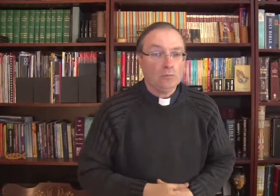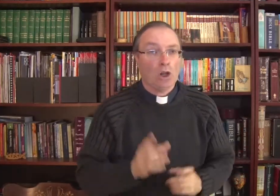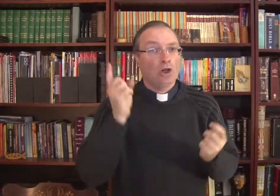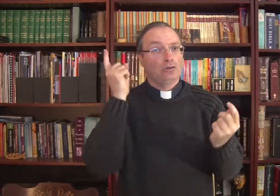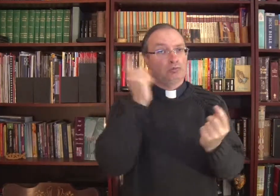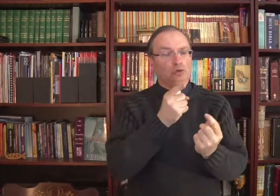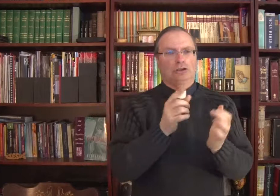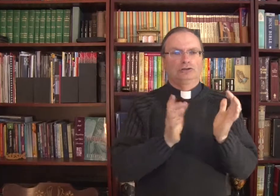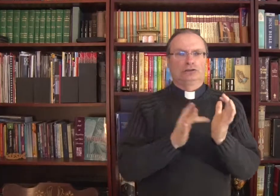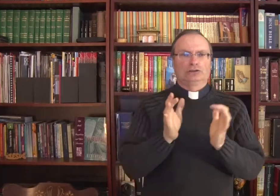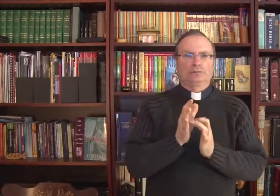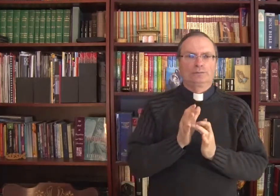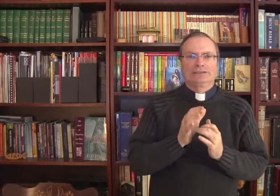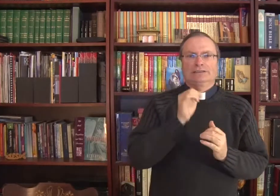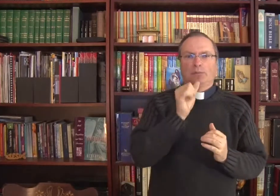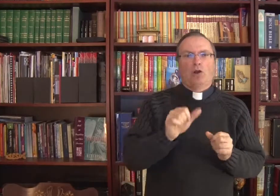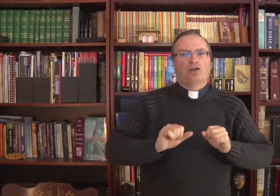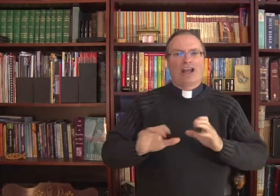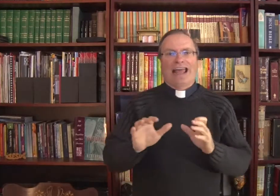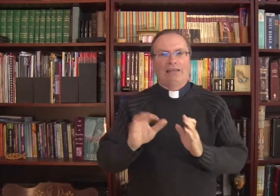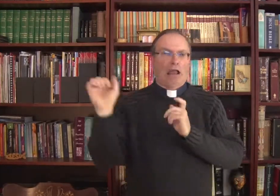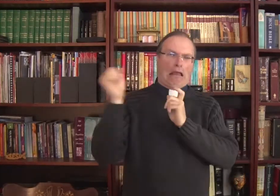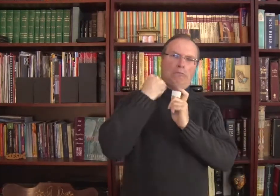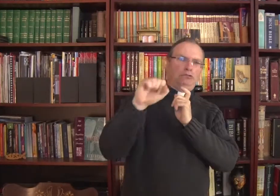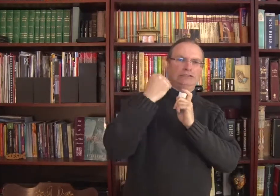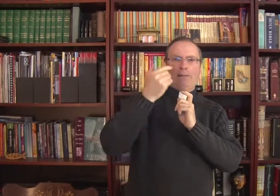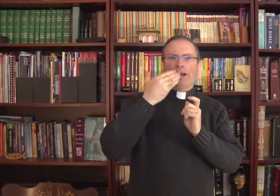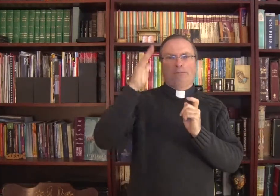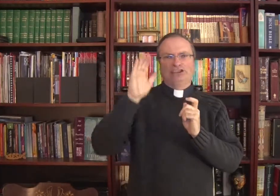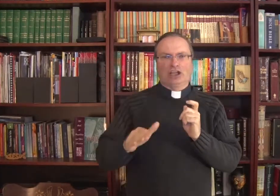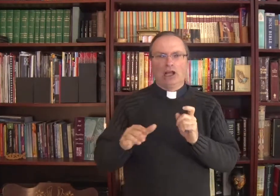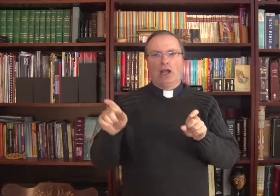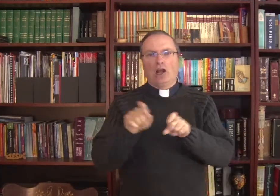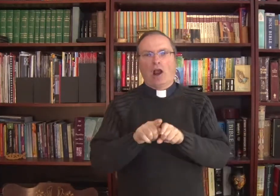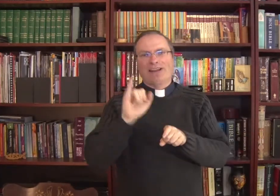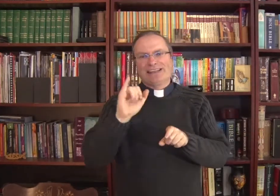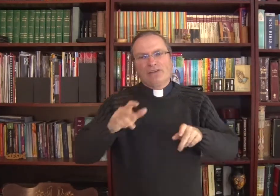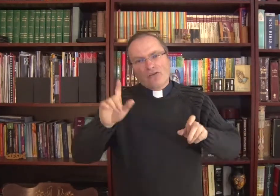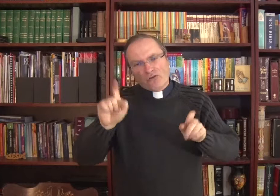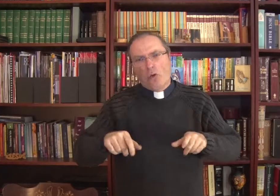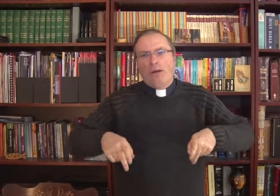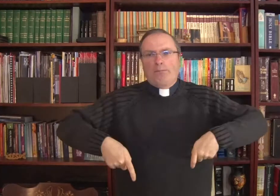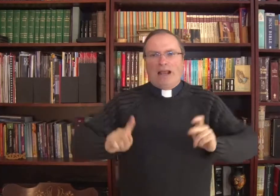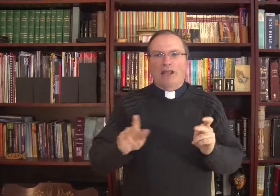Le but de Jésus n’est pas qu’on se laisse abuser par les méchants comme s’il faut permettre